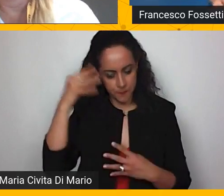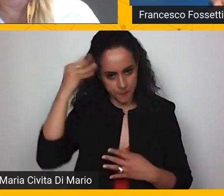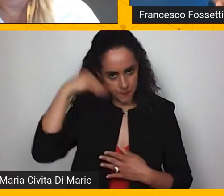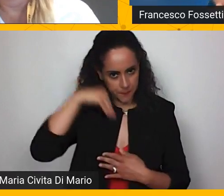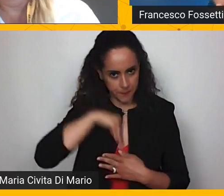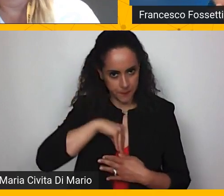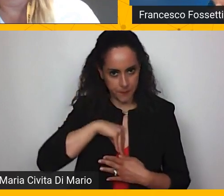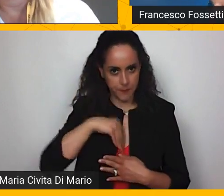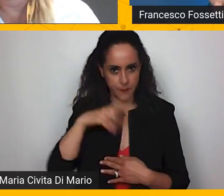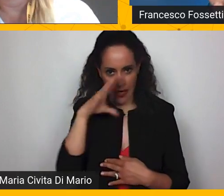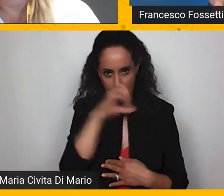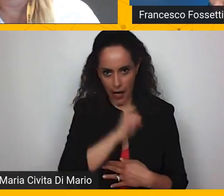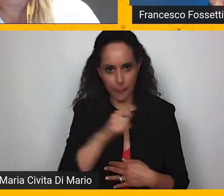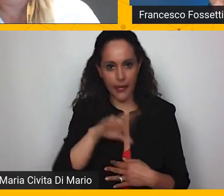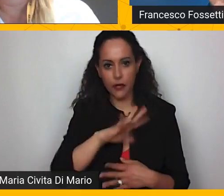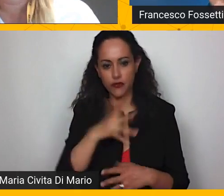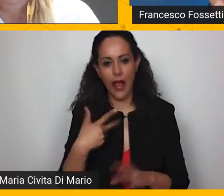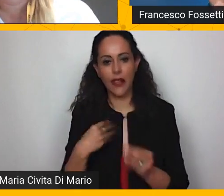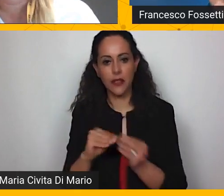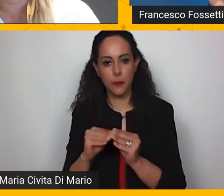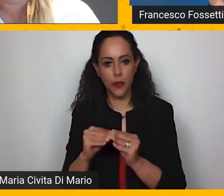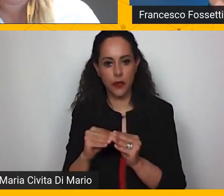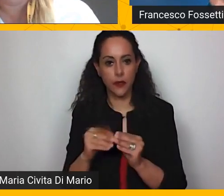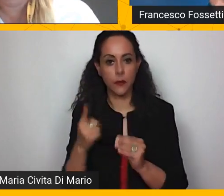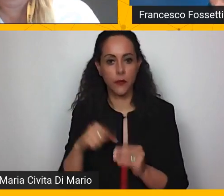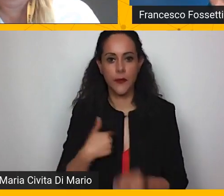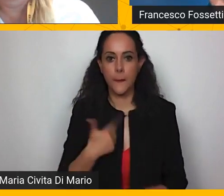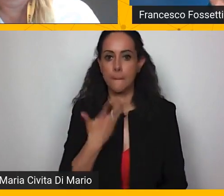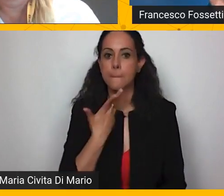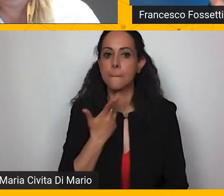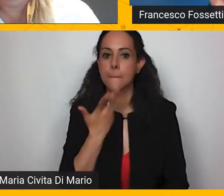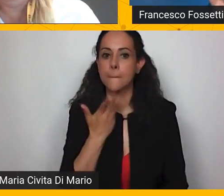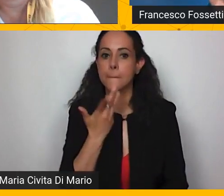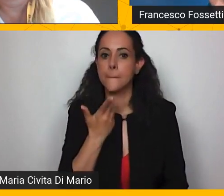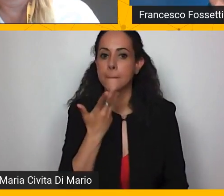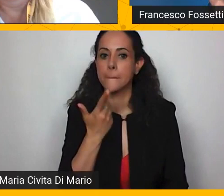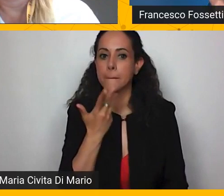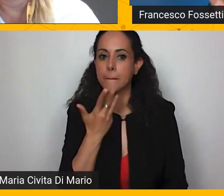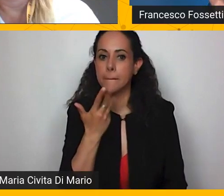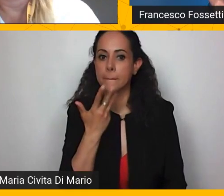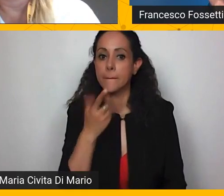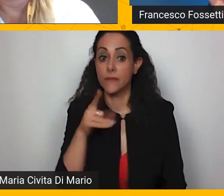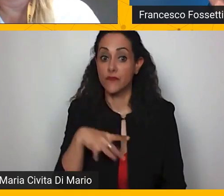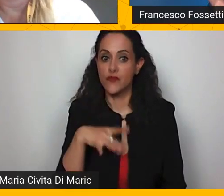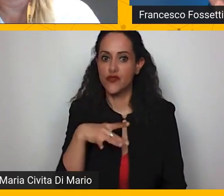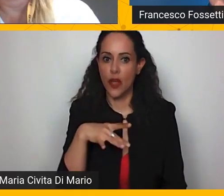assorbire, interiorizzare e applicare anche altri prodotti c'è anche un'aspirazionalità,